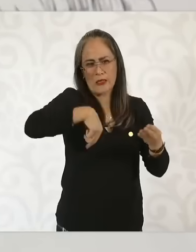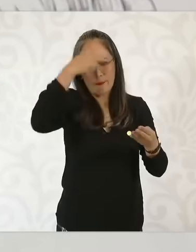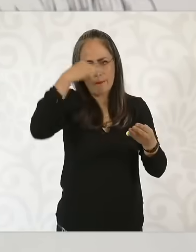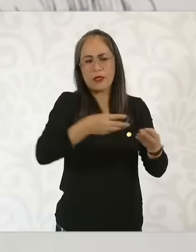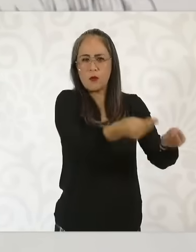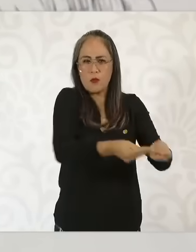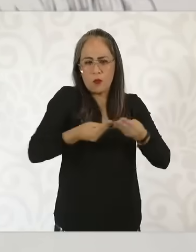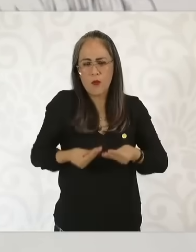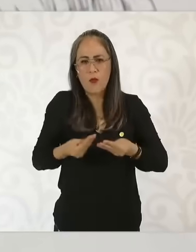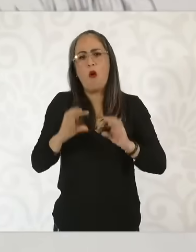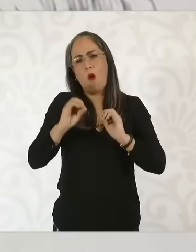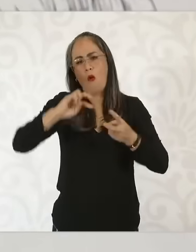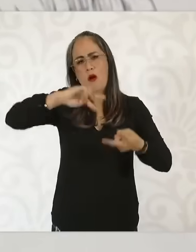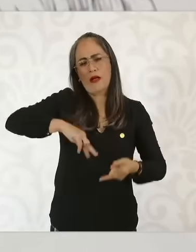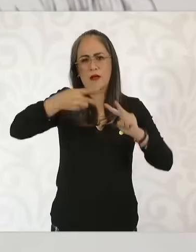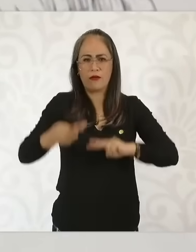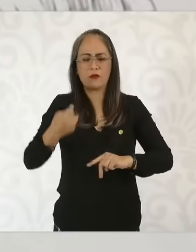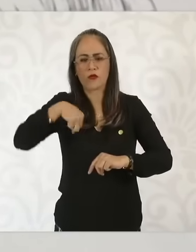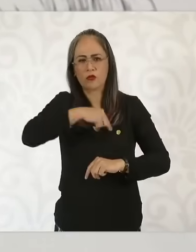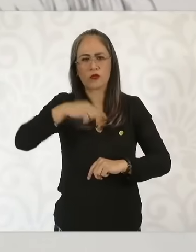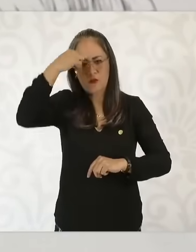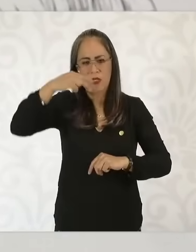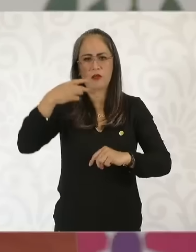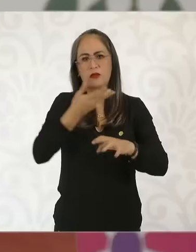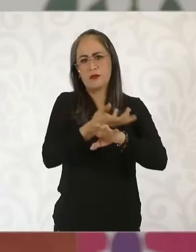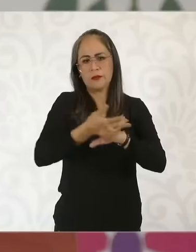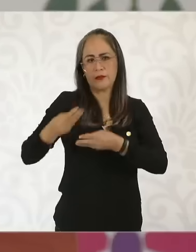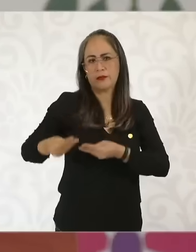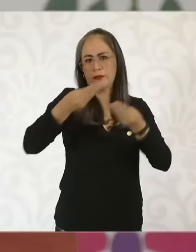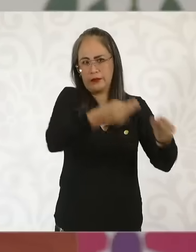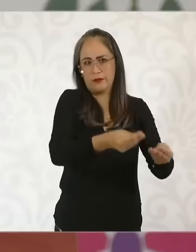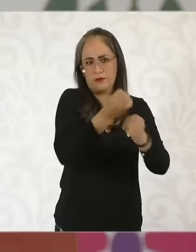o que que nosotros tengamos, que proporcionamos Estados Unidos. Y también hablamos, y por cierto,